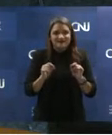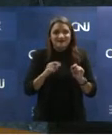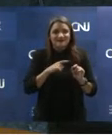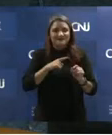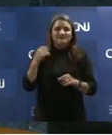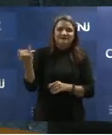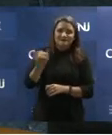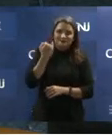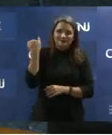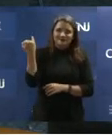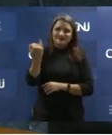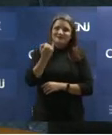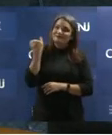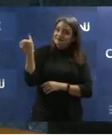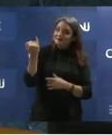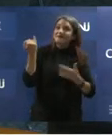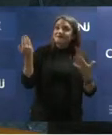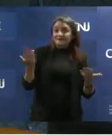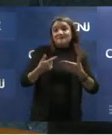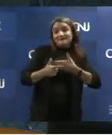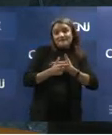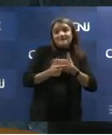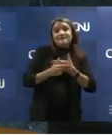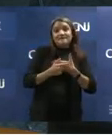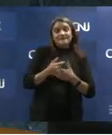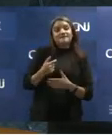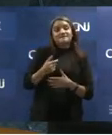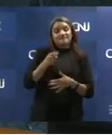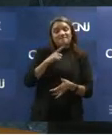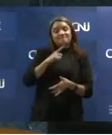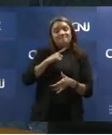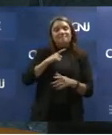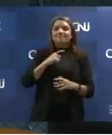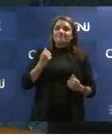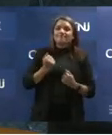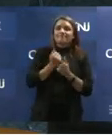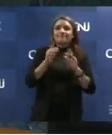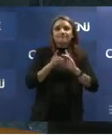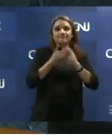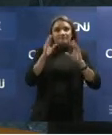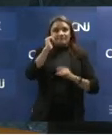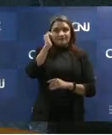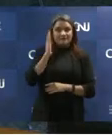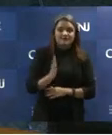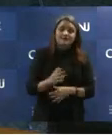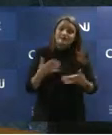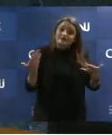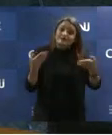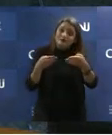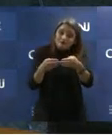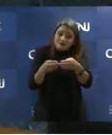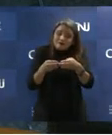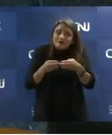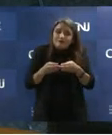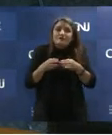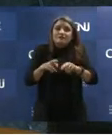para essa função tão relevante para a democracia brasileira. Então, pedindo vênia por esses aspectos, circunstanciais do caso,